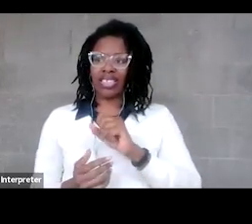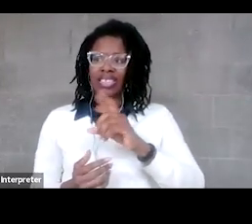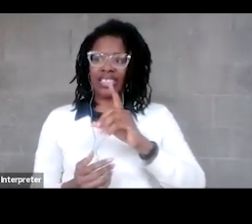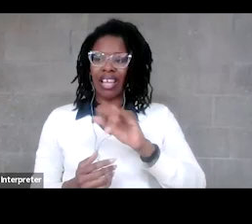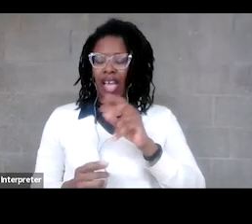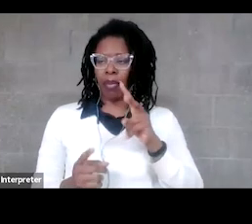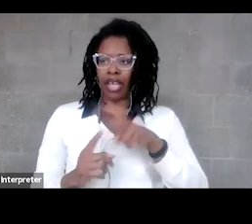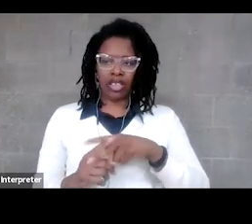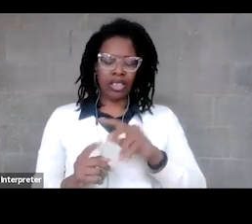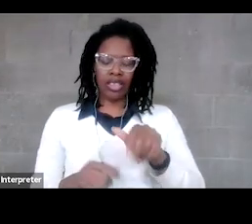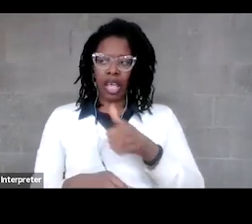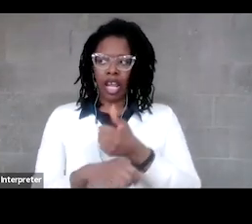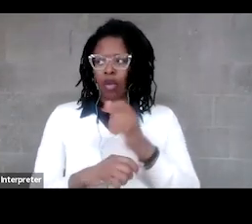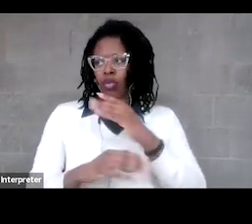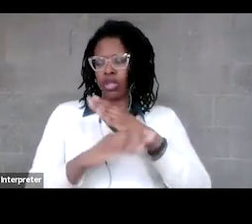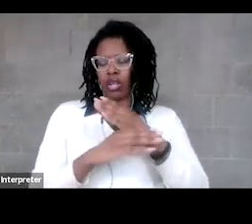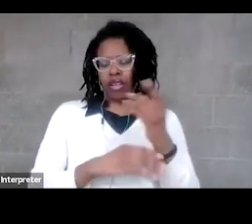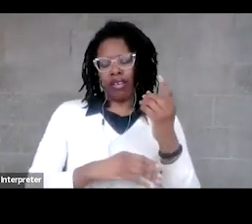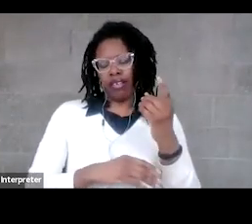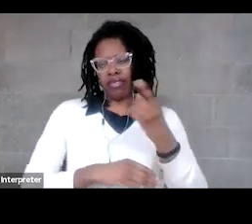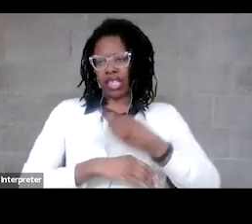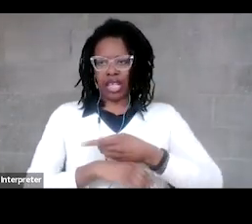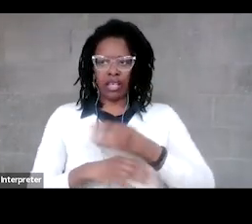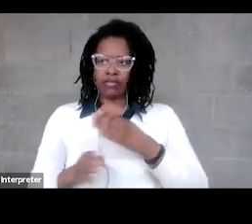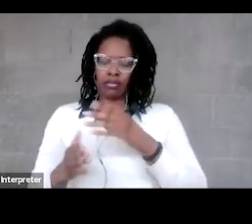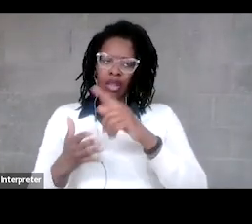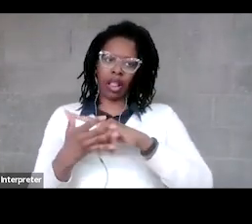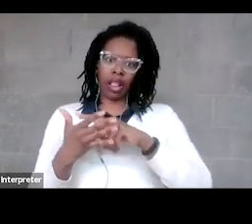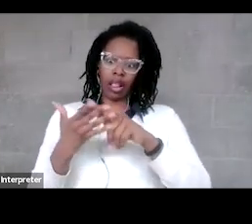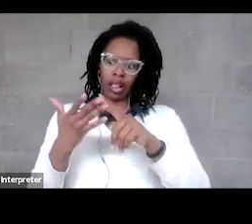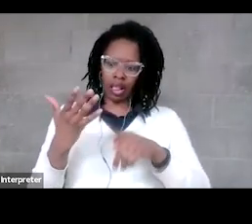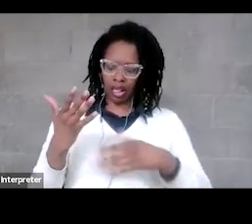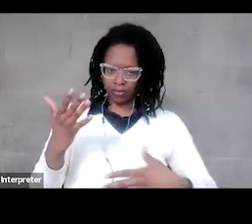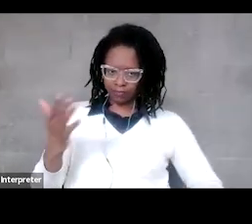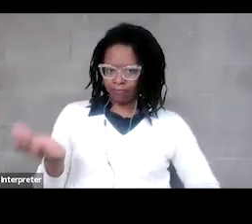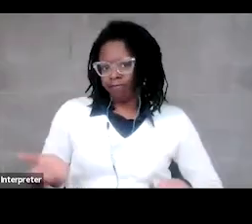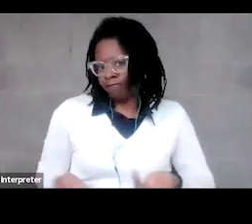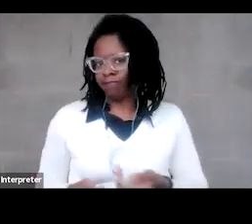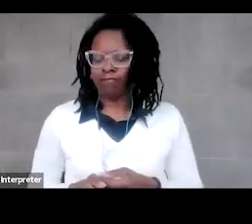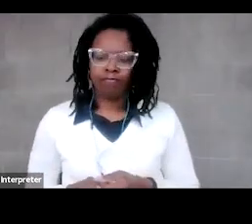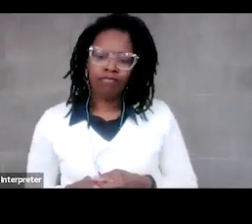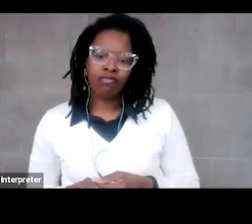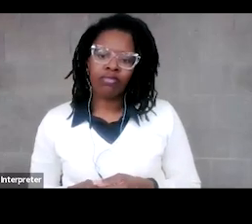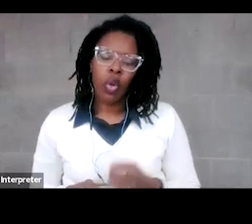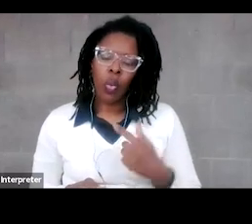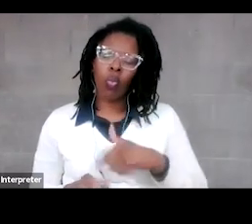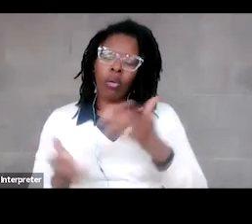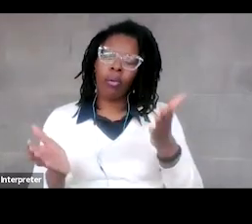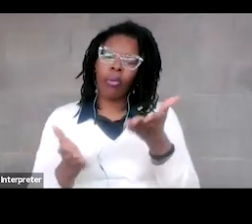establecer una fecha de presentación protectora, verificar el estado de una solicitud pendiente... Muchas cosas geniales que pueden suceder con estas cuentas. Así que los animamos a hacerlo.